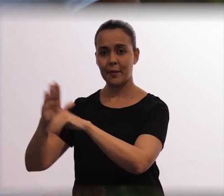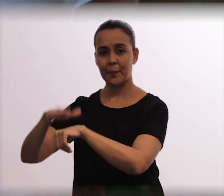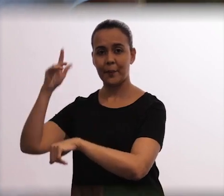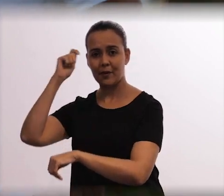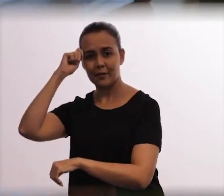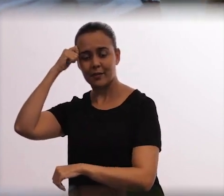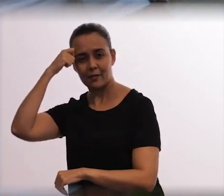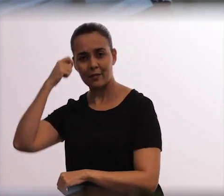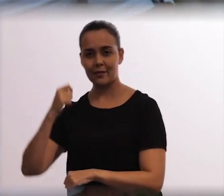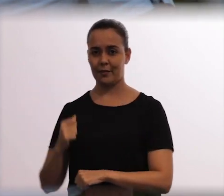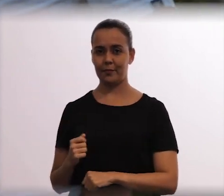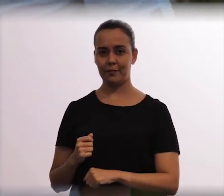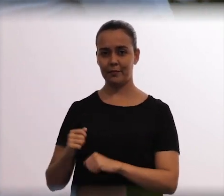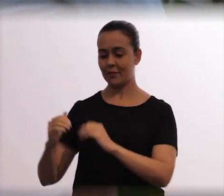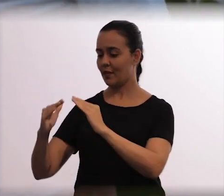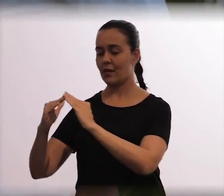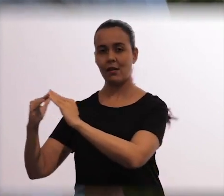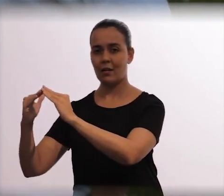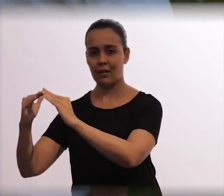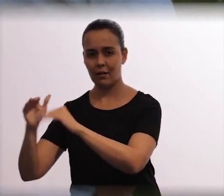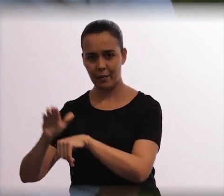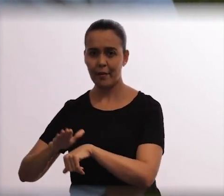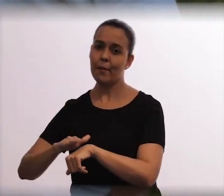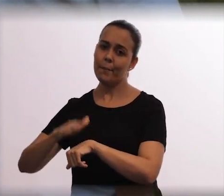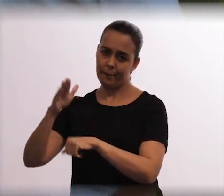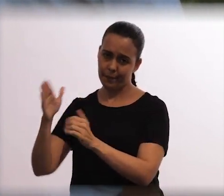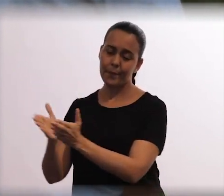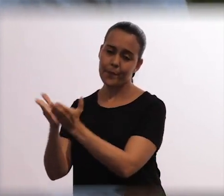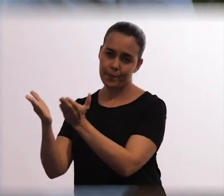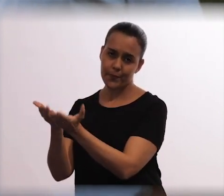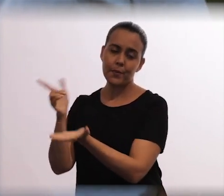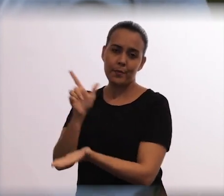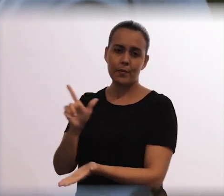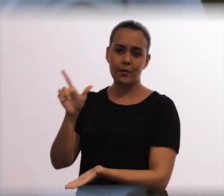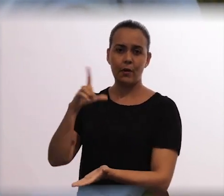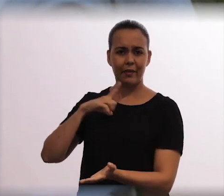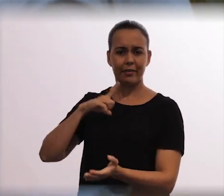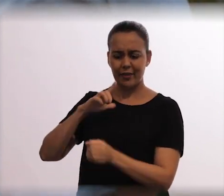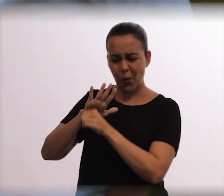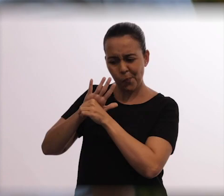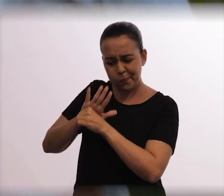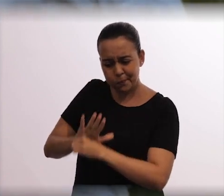eles sofrem uma série de opressões, pela sua condição financeira, pela sua condição econômica,